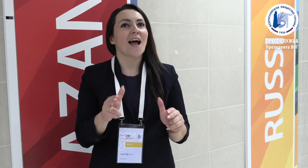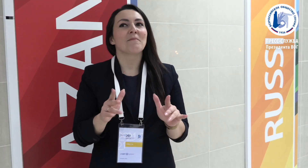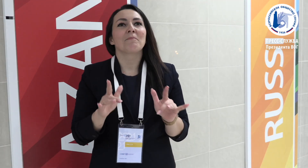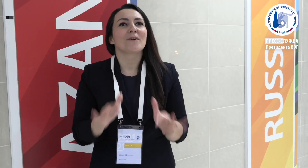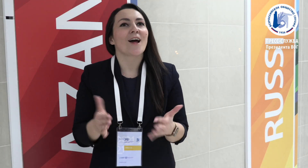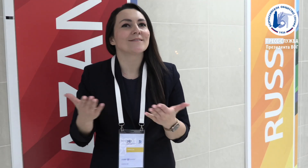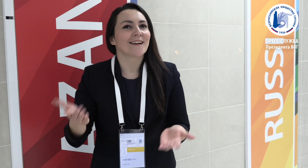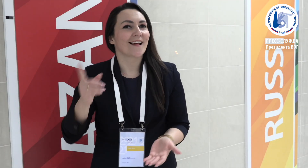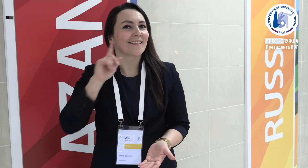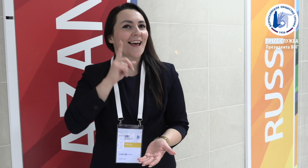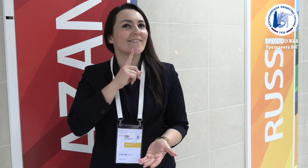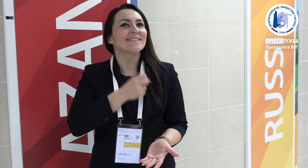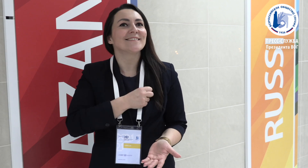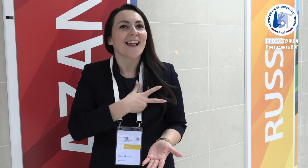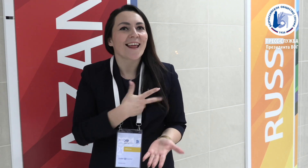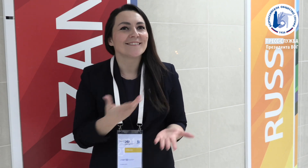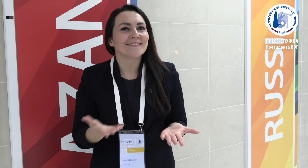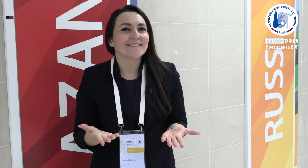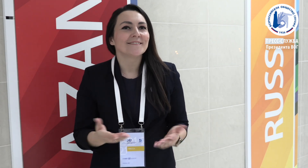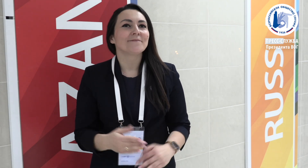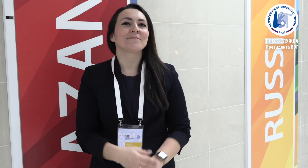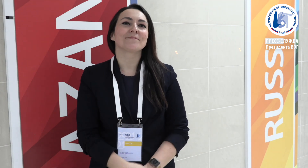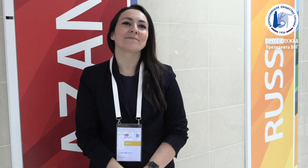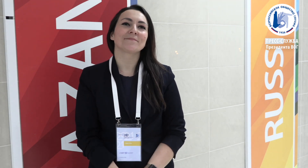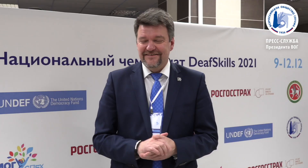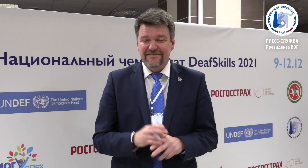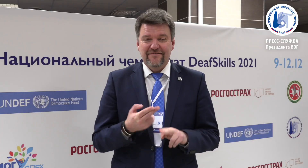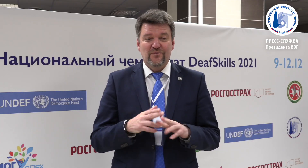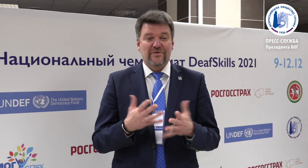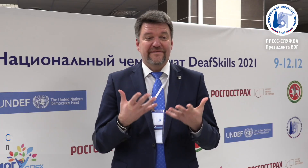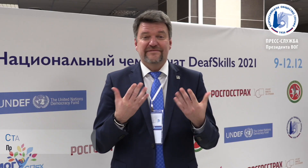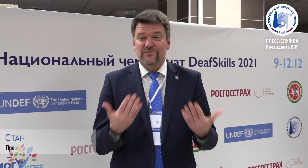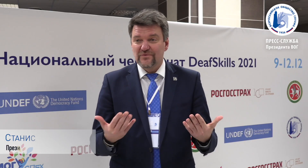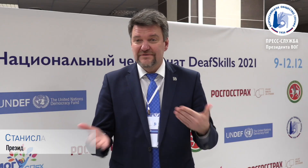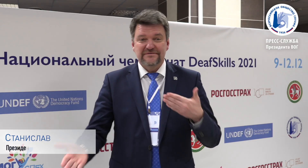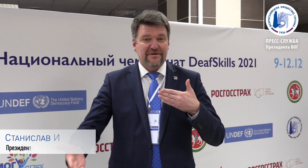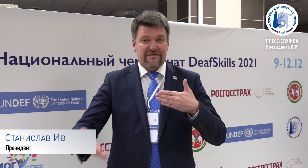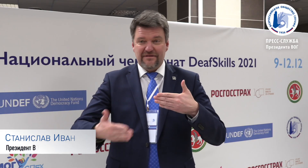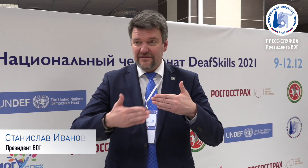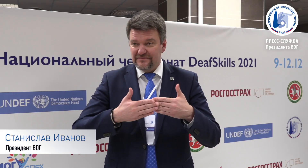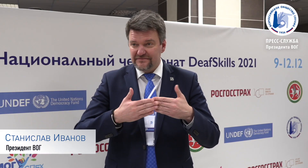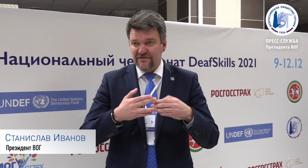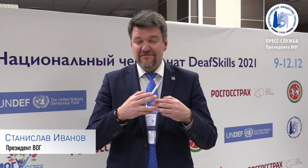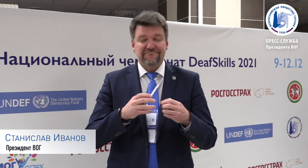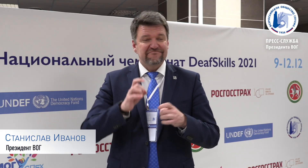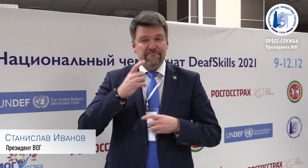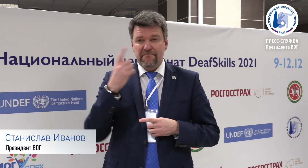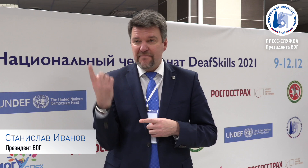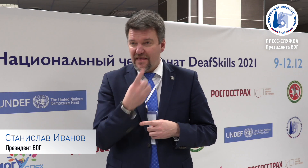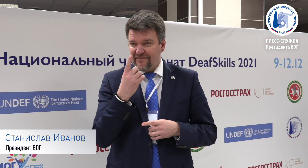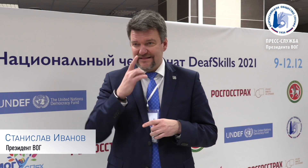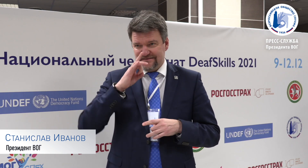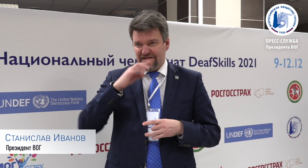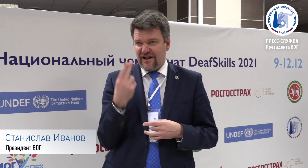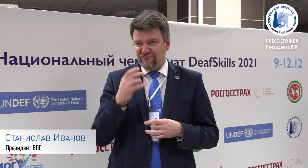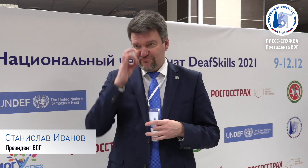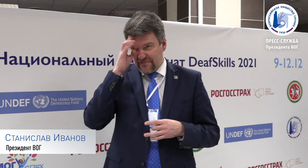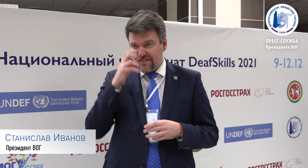Как прошёл Национальный чемпионат DeafSkills 2021? Вот сегодня завершился первый Национальный чемпионат DeafSkills.